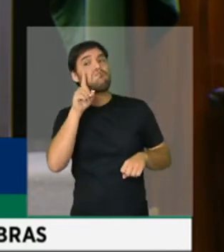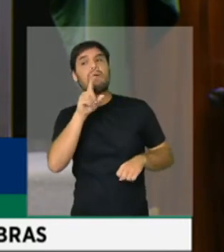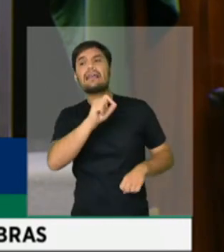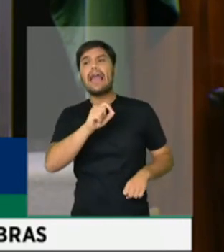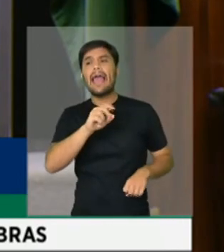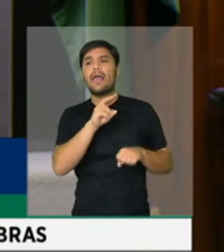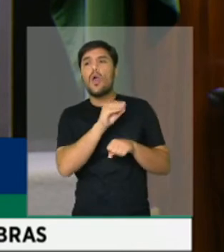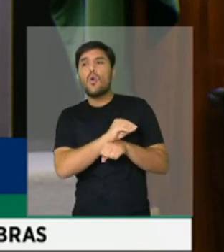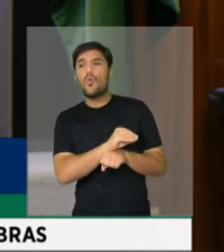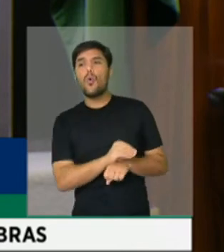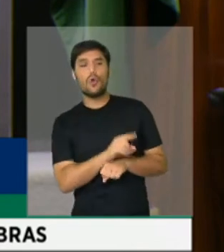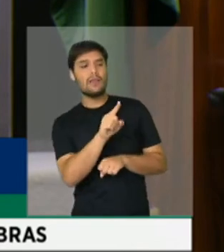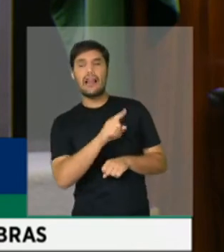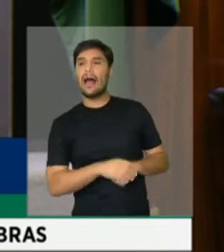ENERGIA COMPLEMENTAR É POUCA. NÓS VAMOS PRIVATIAR A VAZÃO